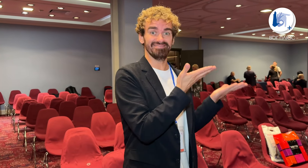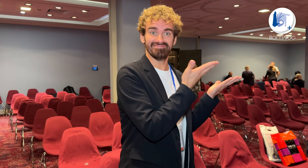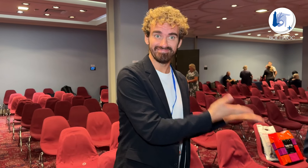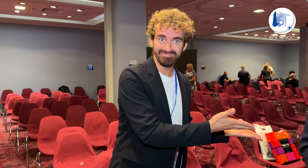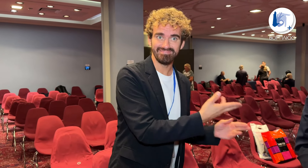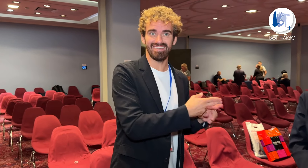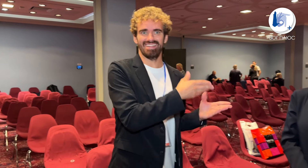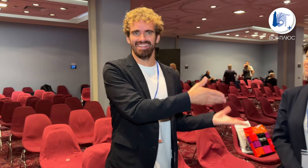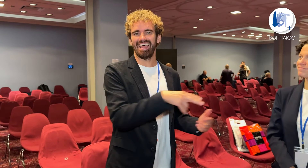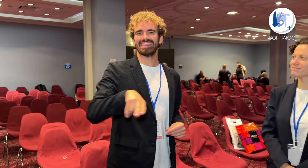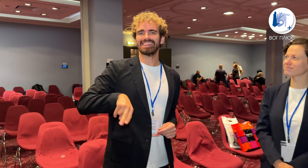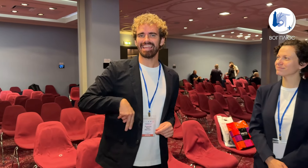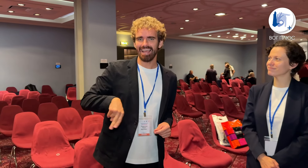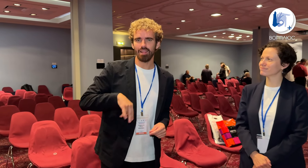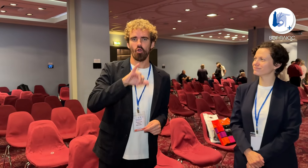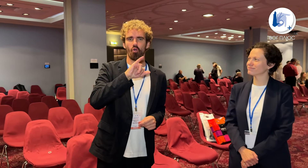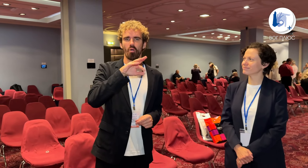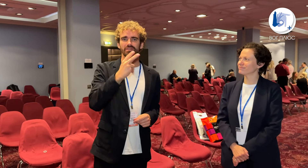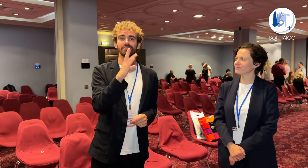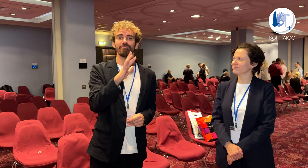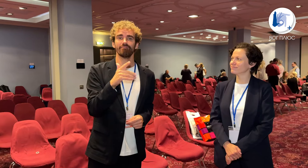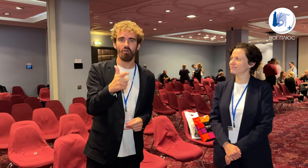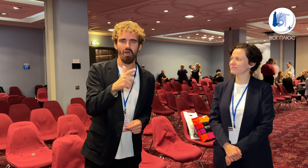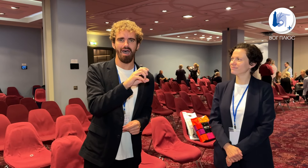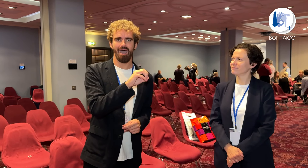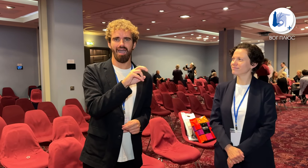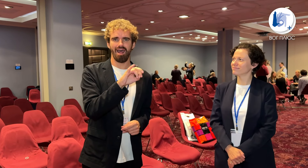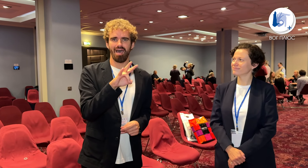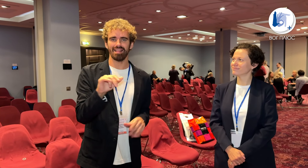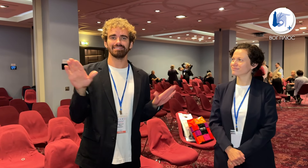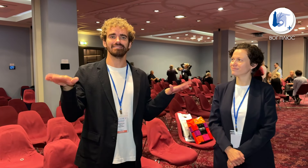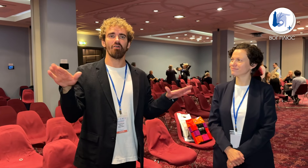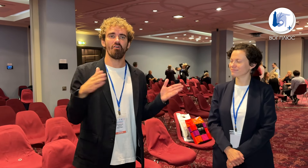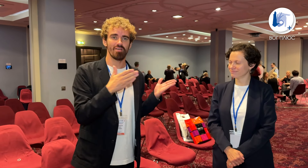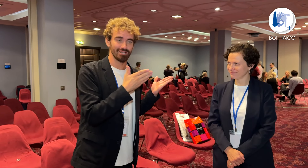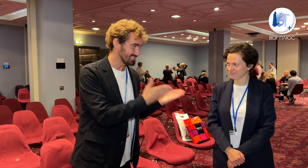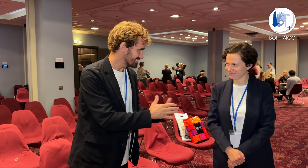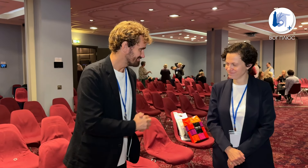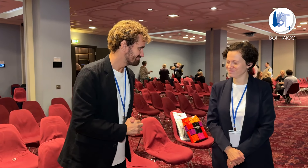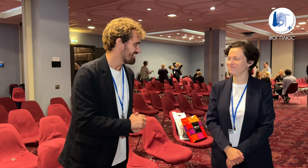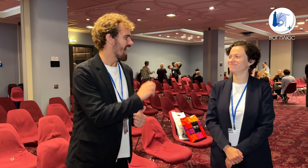Рядом со мной сейчас директор УМЦ ВОГ Елена Соловейчик.